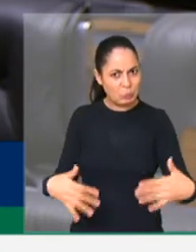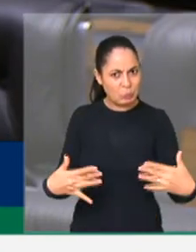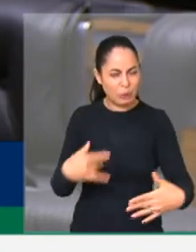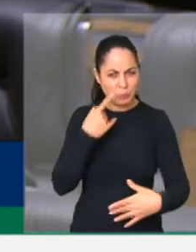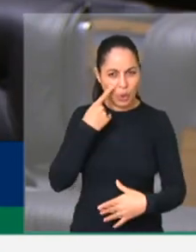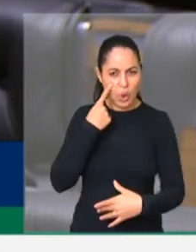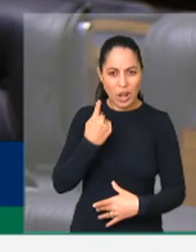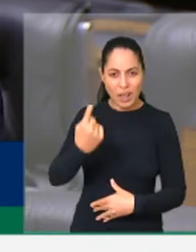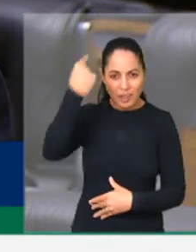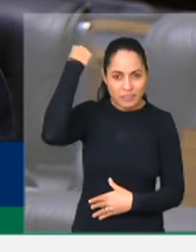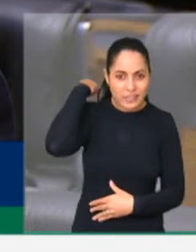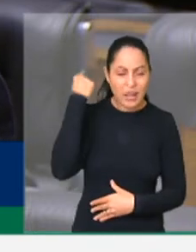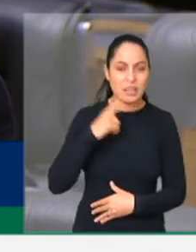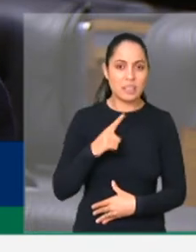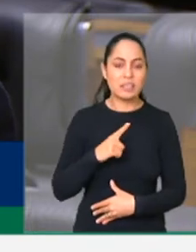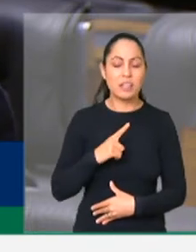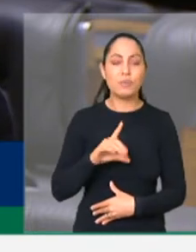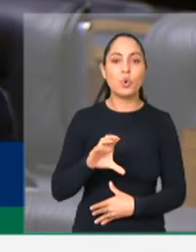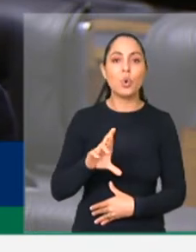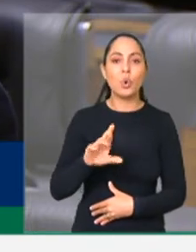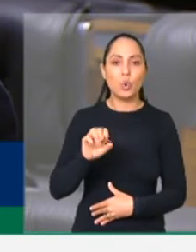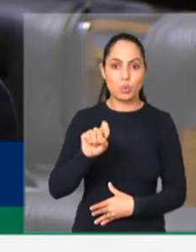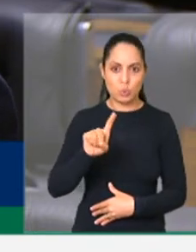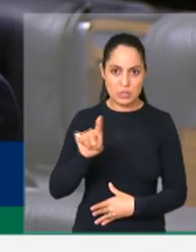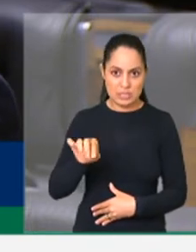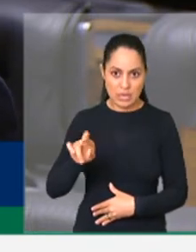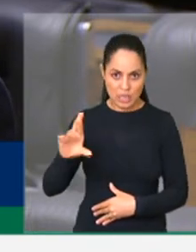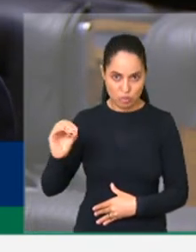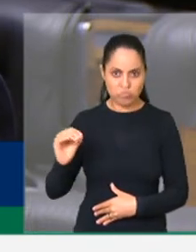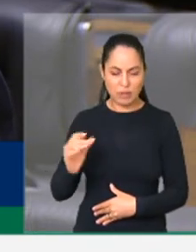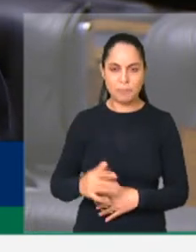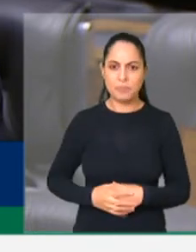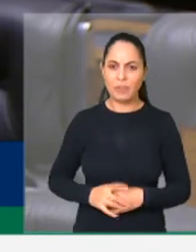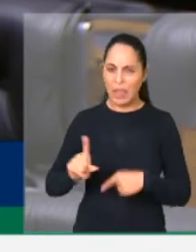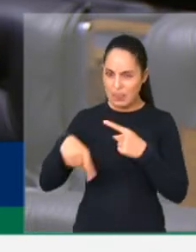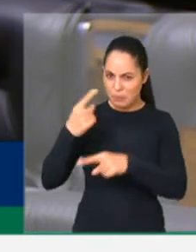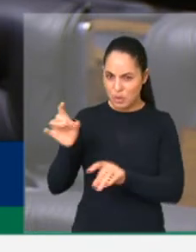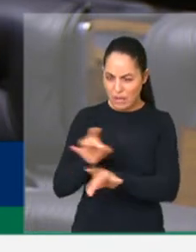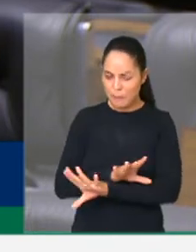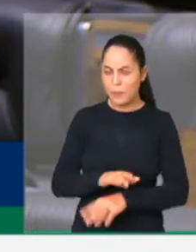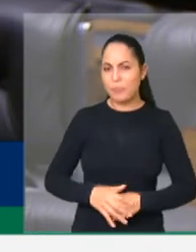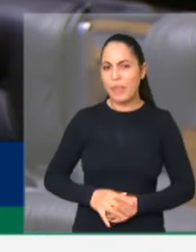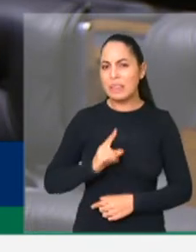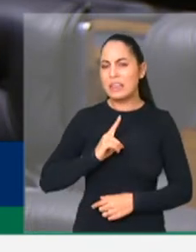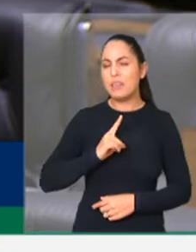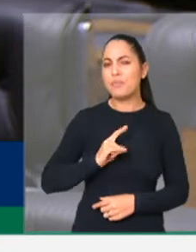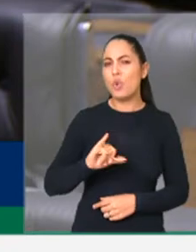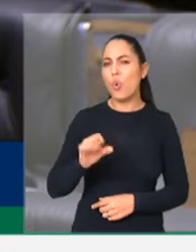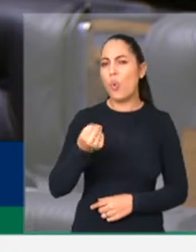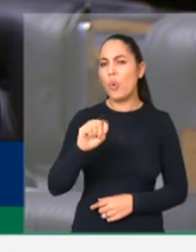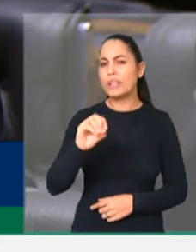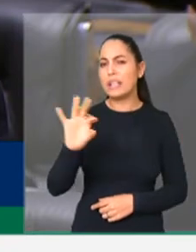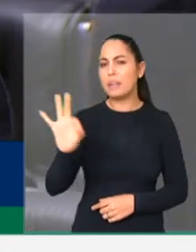ADICIONAR ENCARGOS... E A AJUIZAMENTO... DESPESAS JUDICIAIS SOBRE ISSO... MUITAS DESSAS AÇÕES INCLUSIVE ESTÃO NA JUSTIÇA E POR ISSO TENHAM UM VOLUME TÃO GRANDE